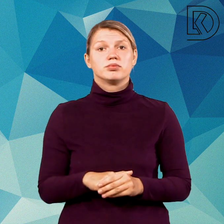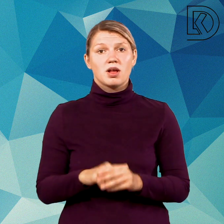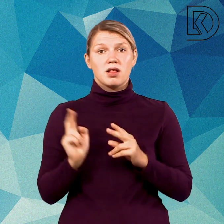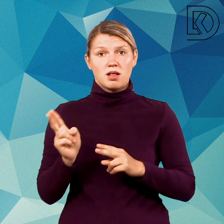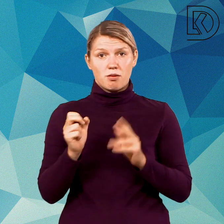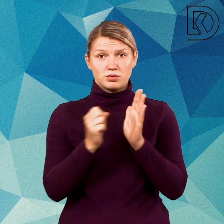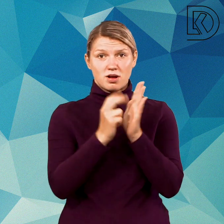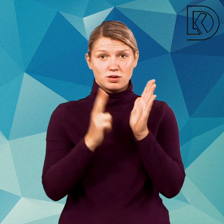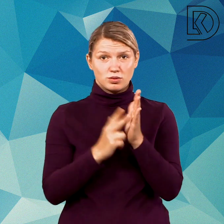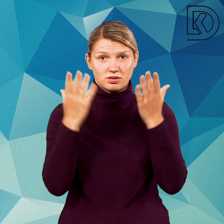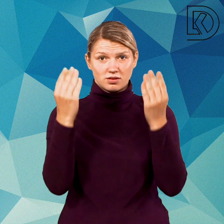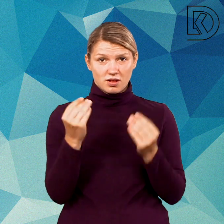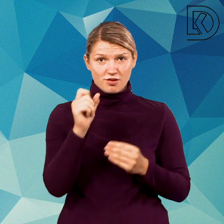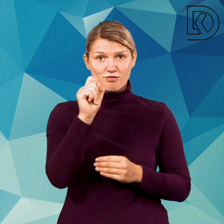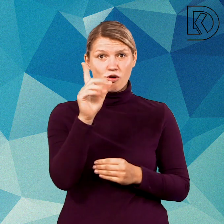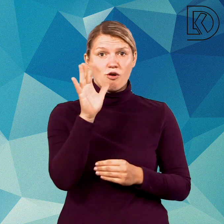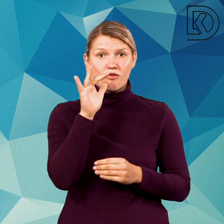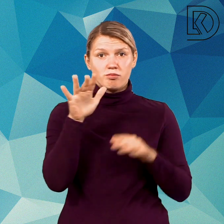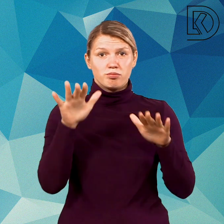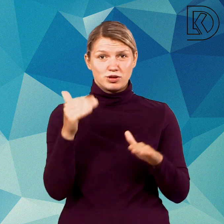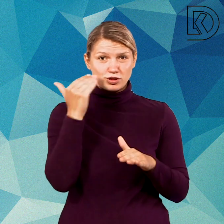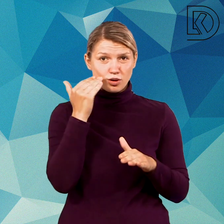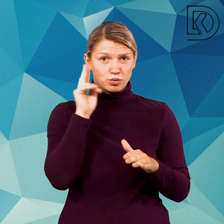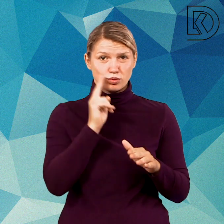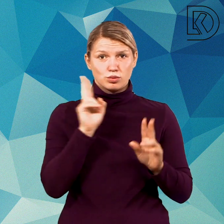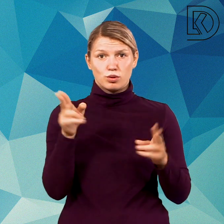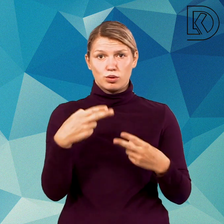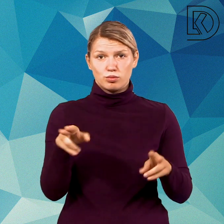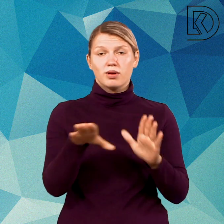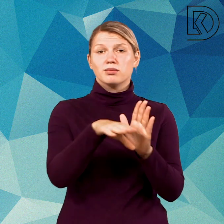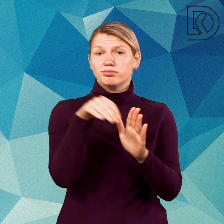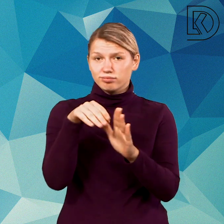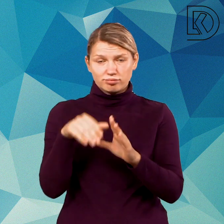Lapkričio 18 dieną 11 val. rinkimai vyks Šiaulių kurčiųjų reabilitacijos centre.